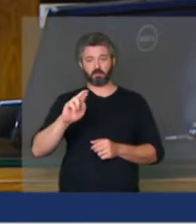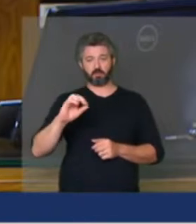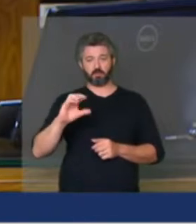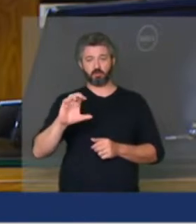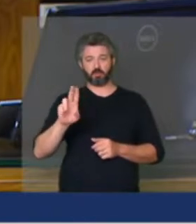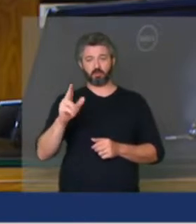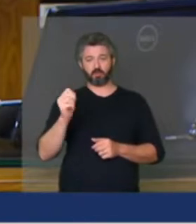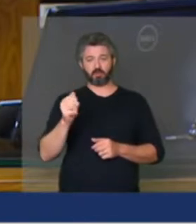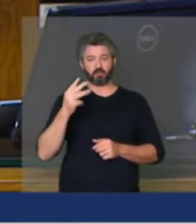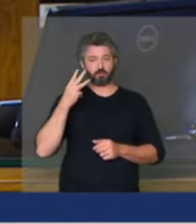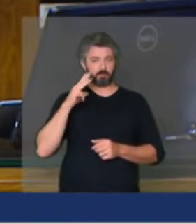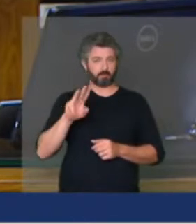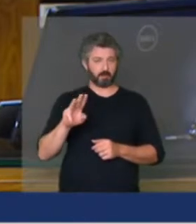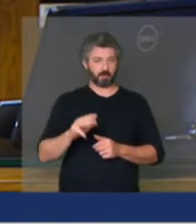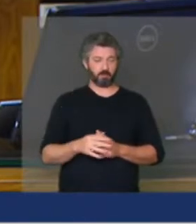MARANHÃO. A FAVOR. DEPUTADO